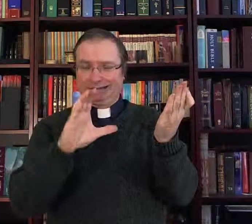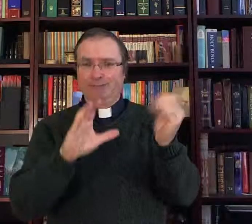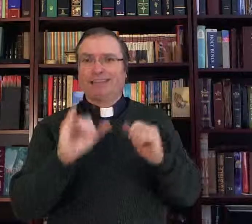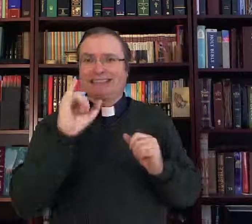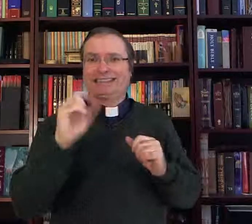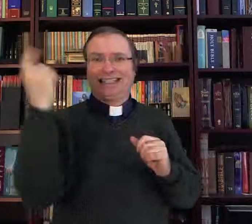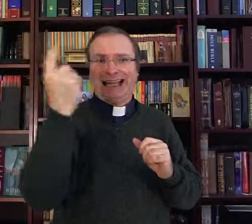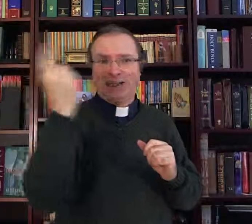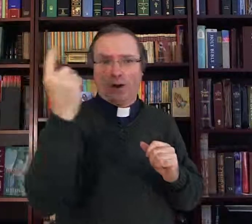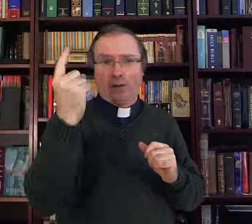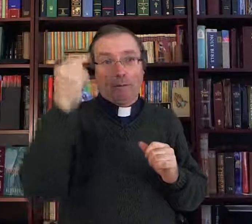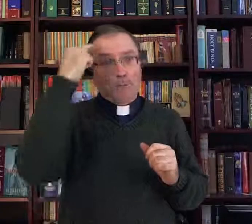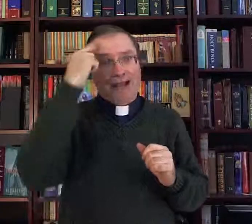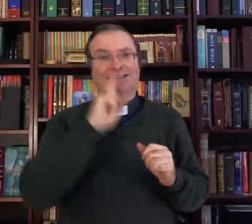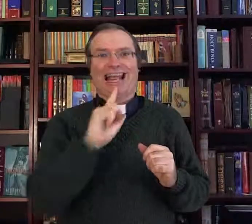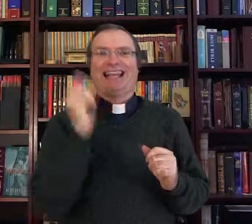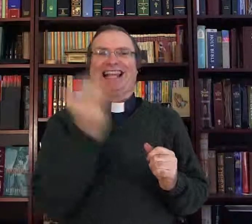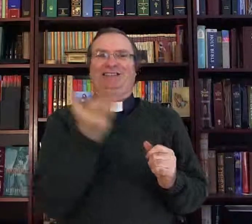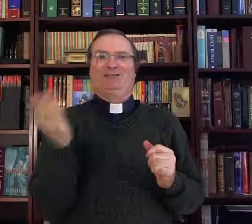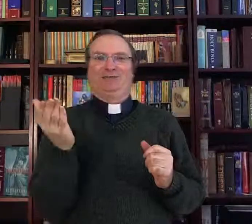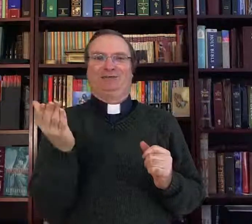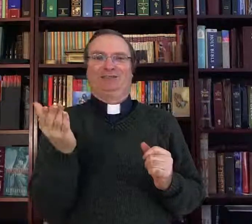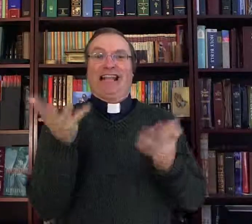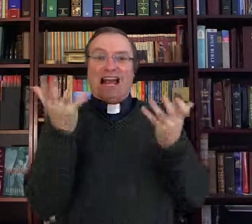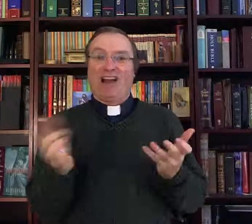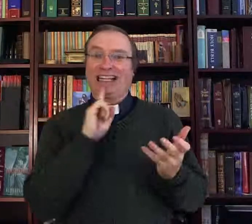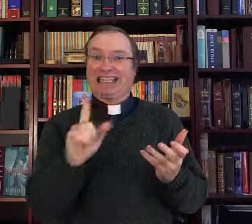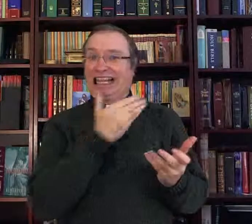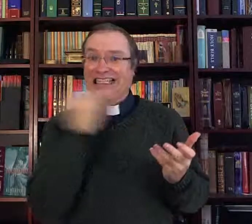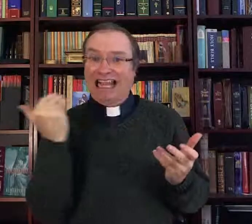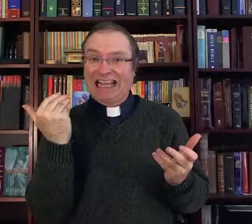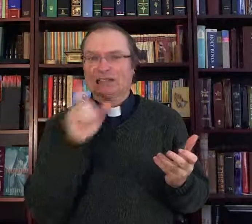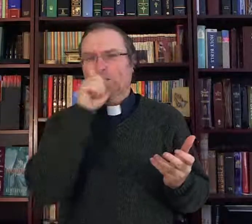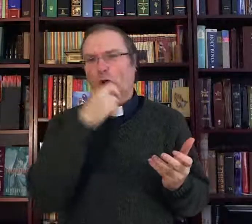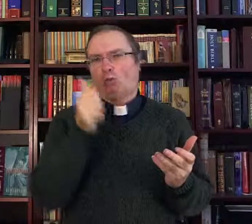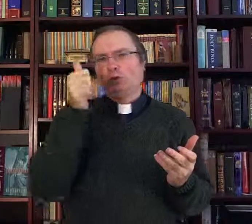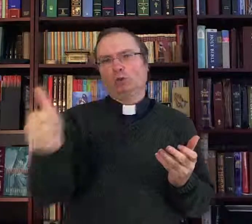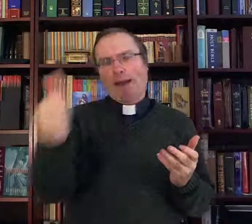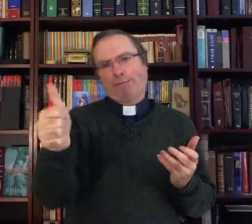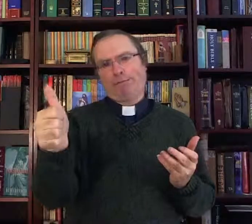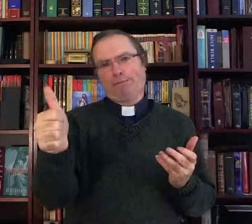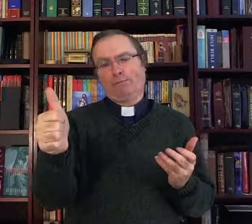Si quelqu’un pense être quelque chose alors qu’il n’est rien, il se trompe lui-même.